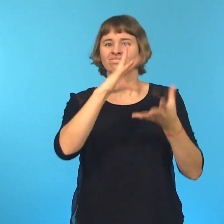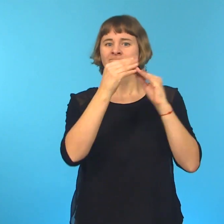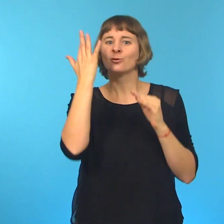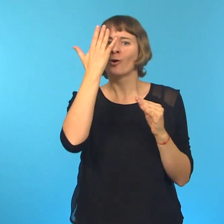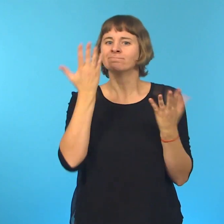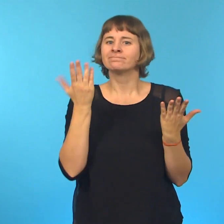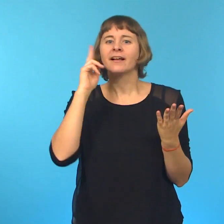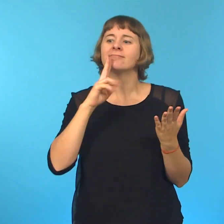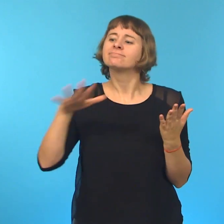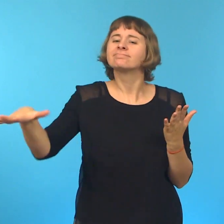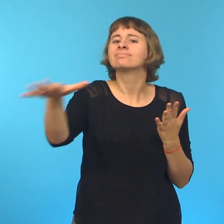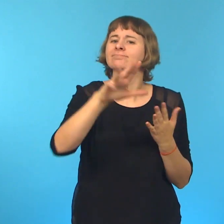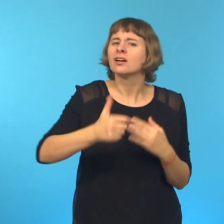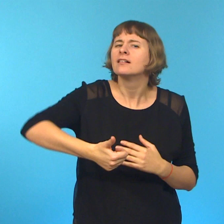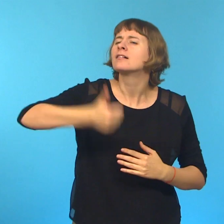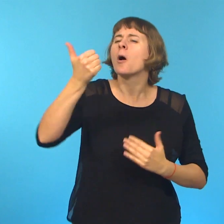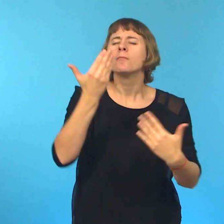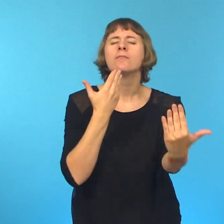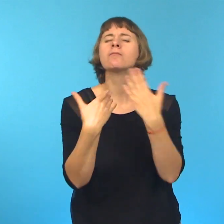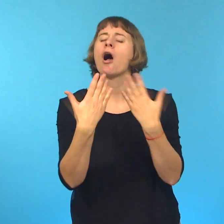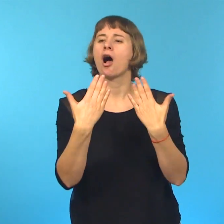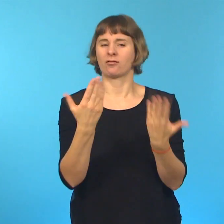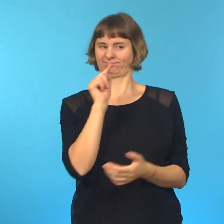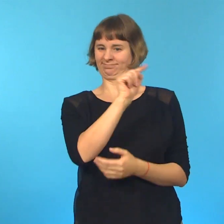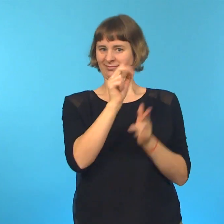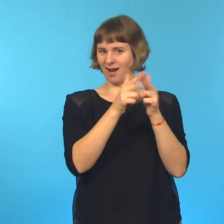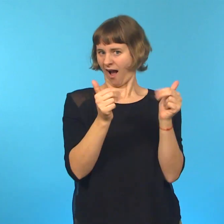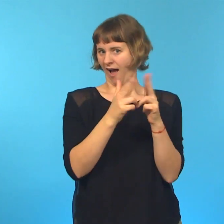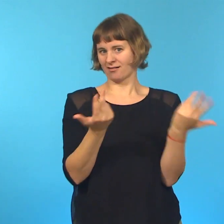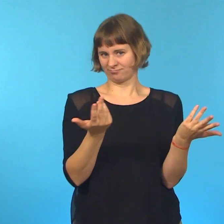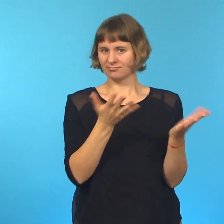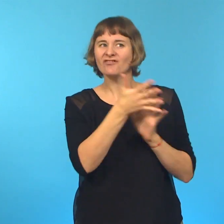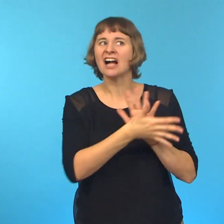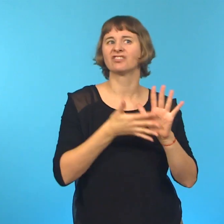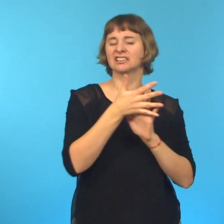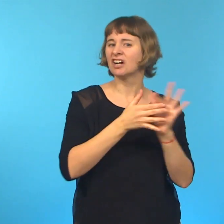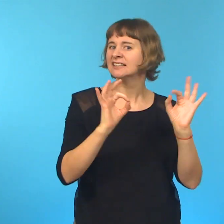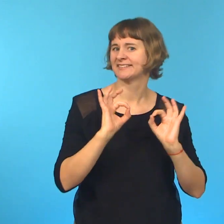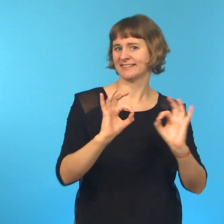tai buvo laikomasi nuomonės, kad kurtiesiems geriausia bendrauti būtent šiuo būdu,